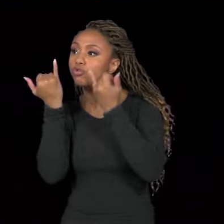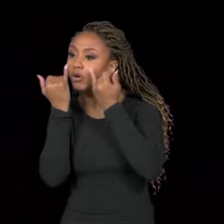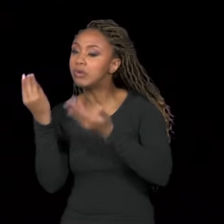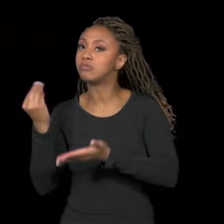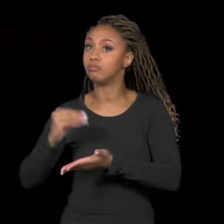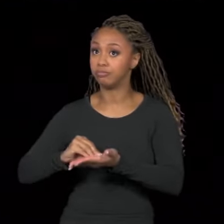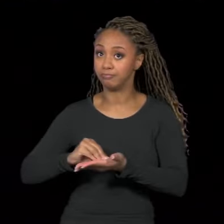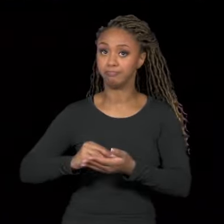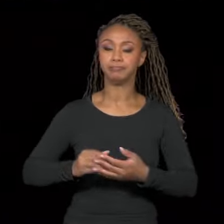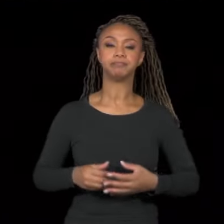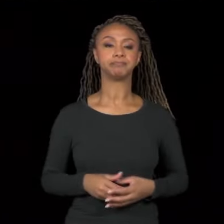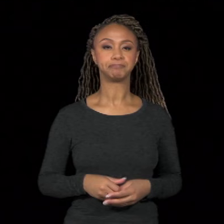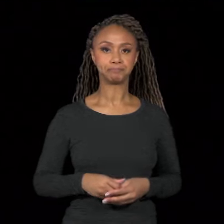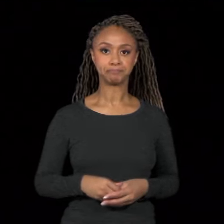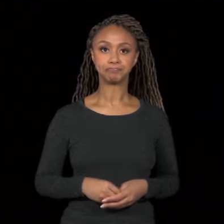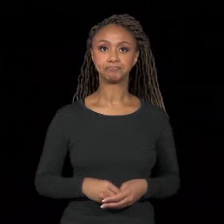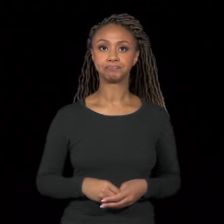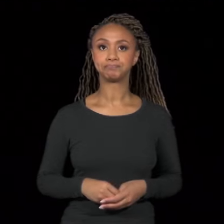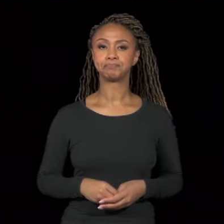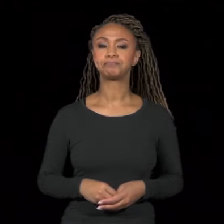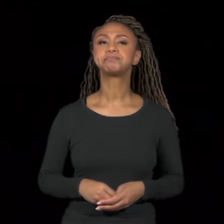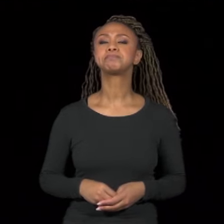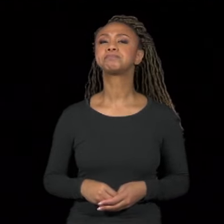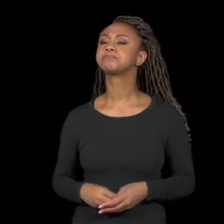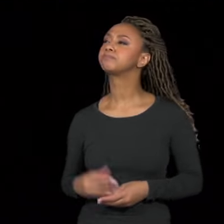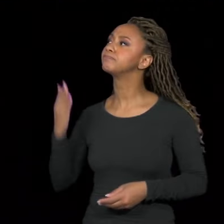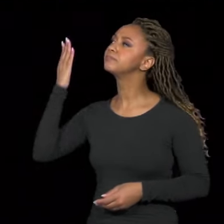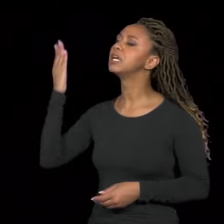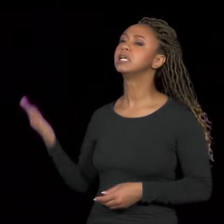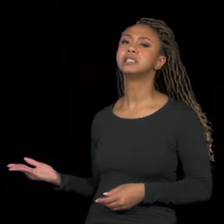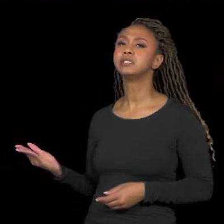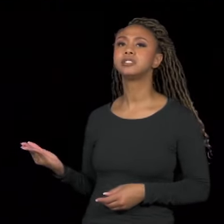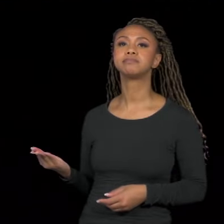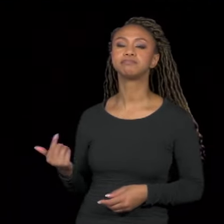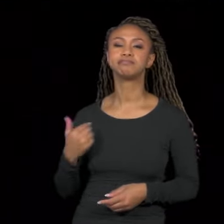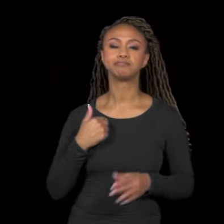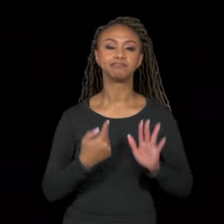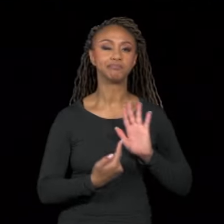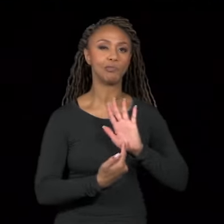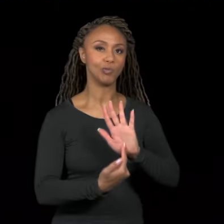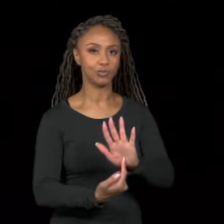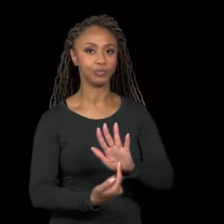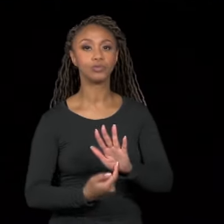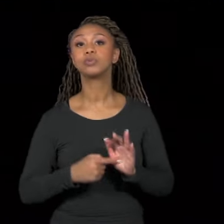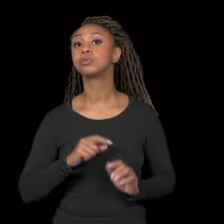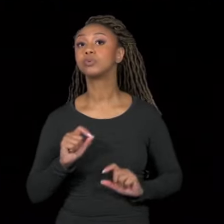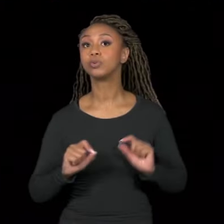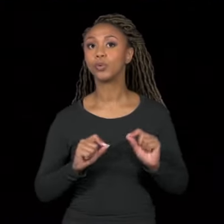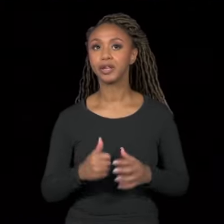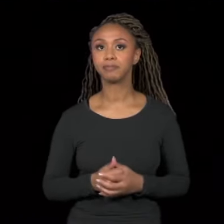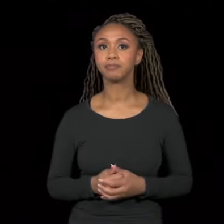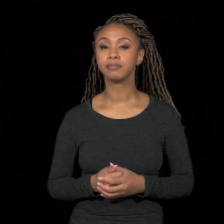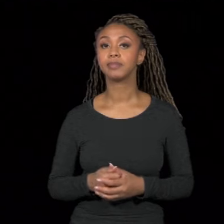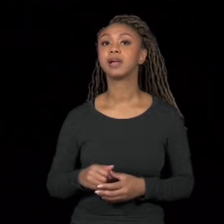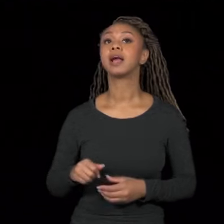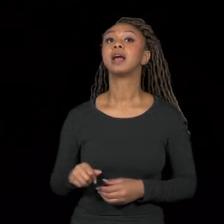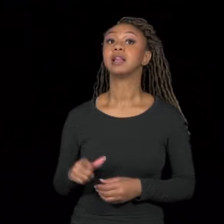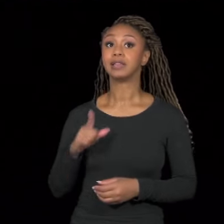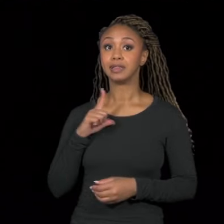NESSE CASO AQUI, EU VOU MOSTRAR PARA VOCÊS AGORA RELACIONAMENTOS COM ATRIBUTOS, TÁ? ENTÃO, PODE